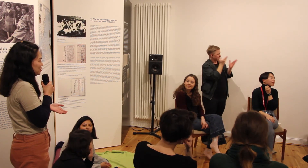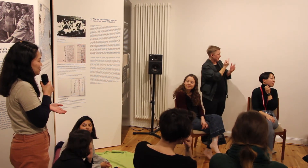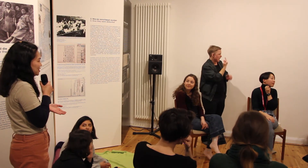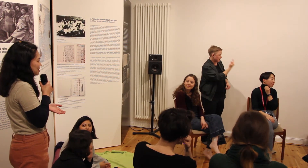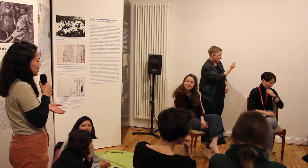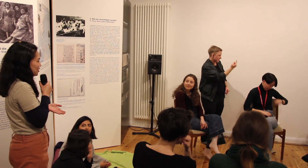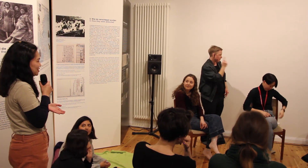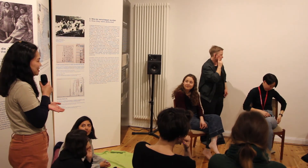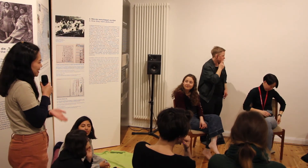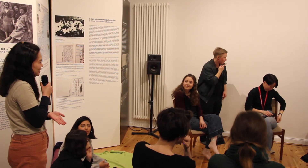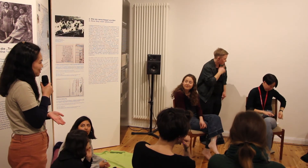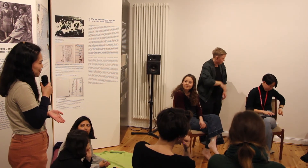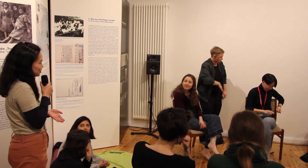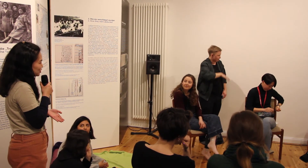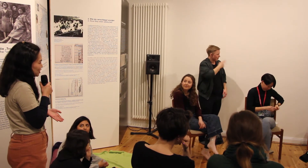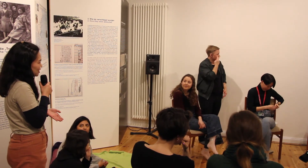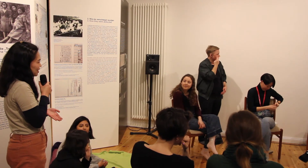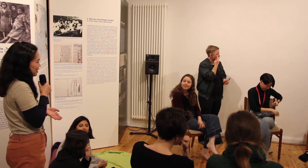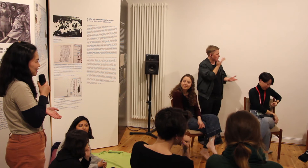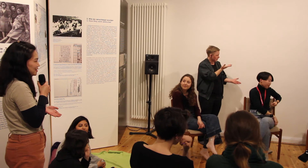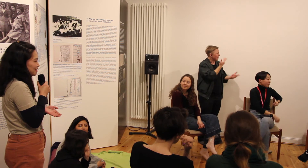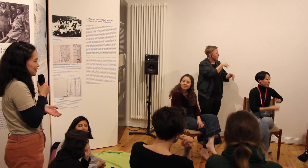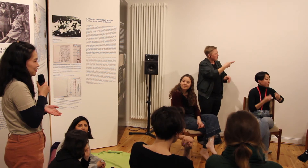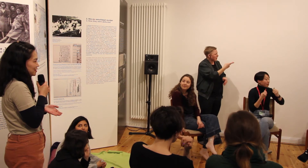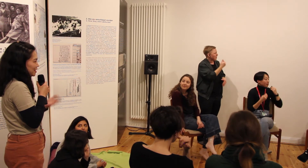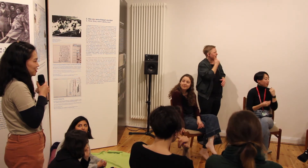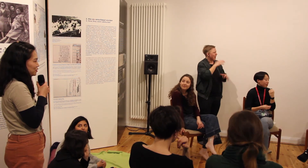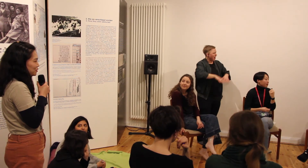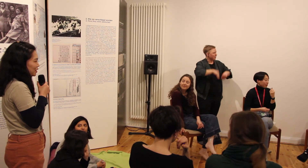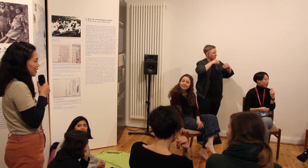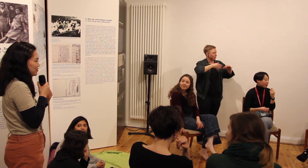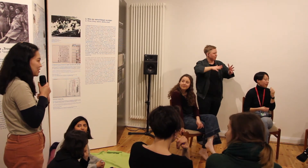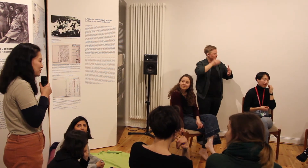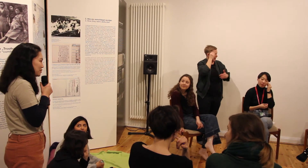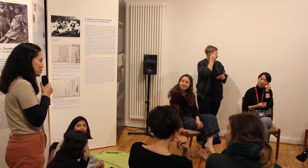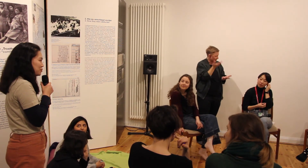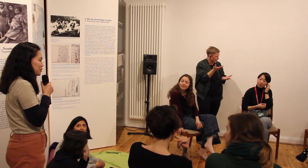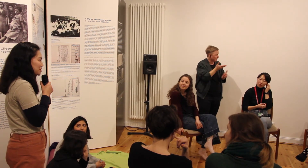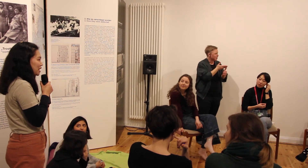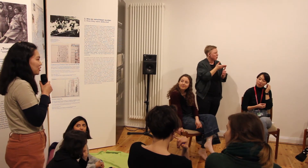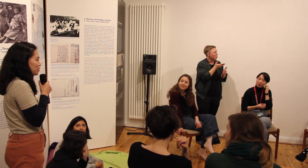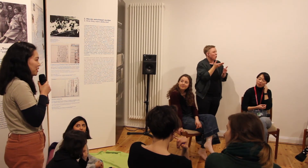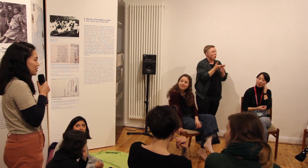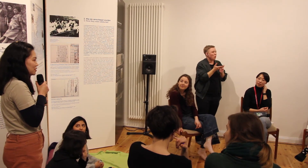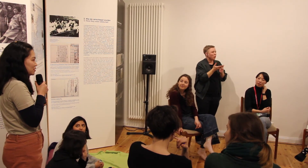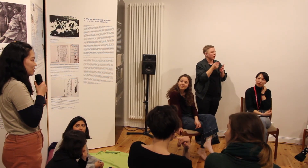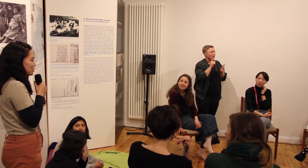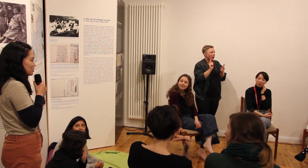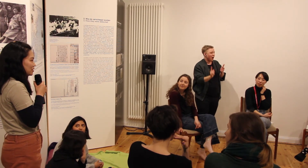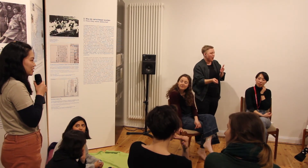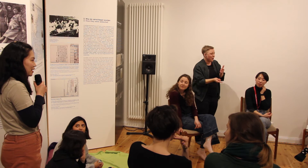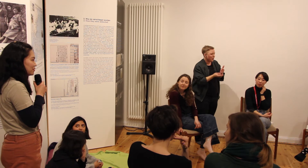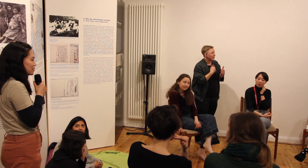Wie habt ihr Gebärdensprache gelernt, denn ich habe gehört, dass eure Eltern nicht taub sind.